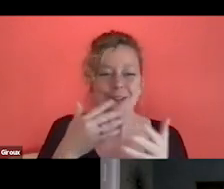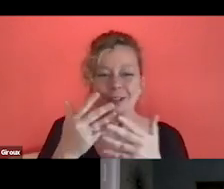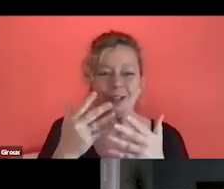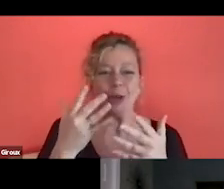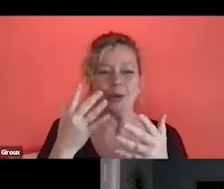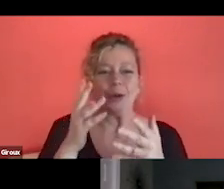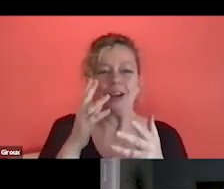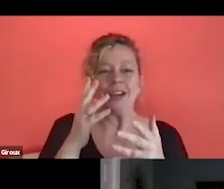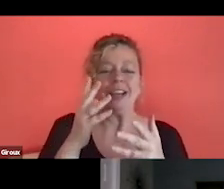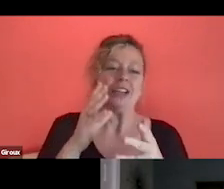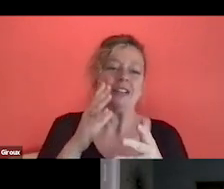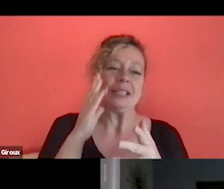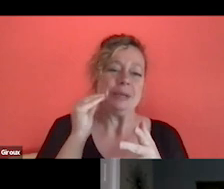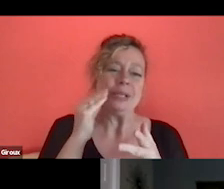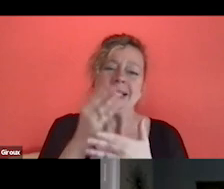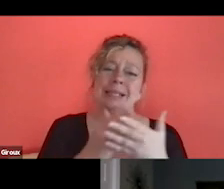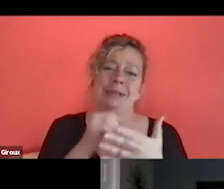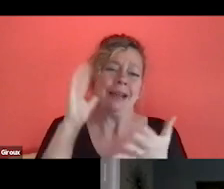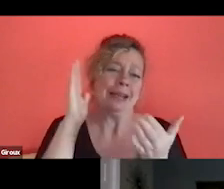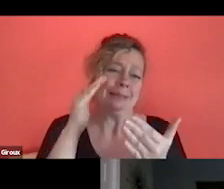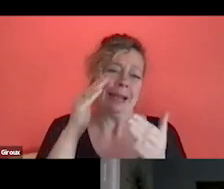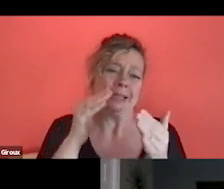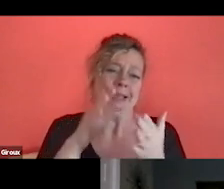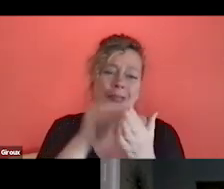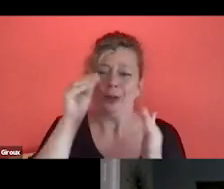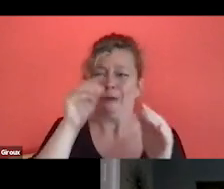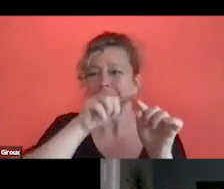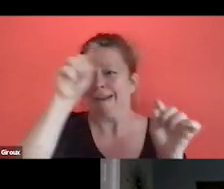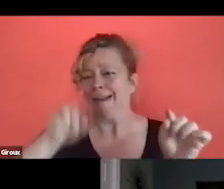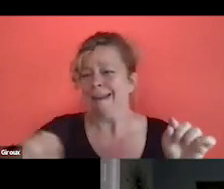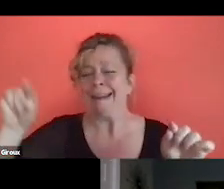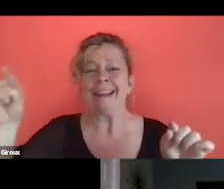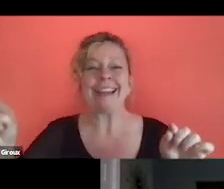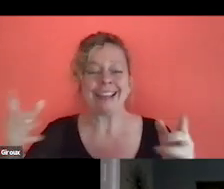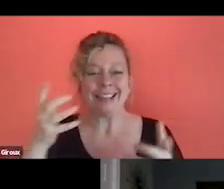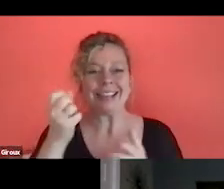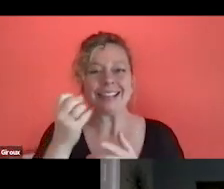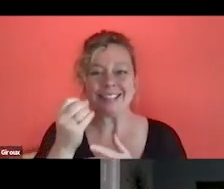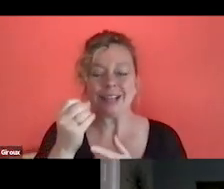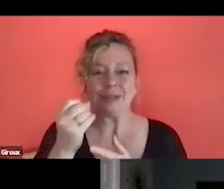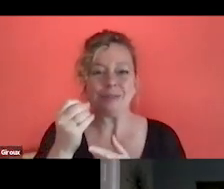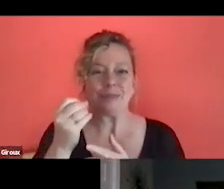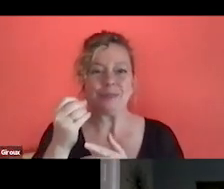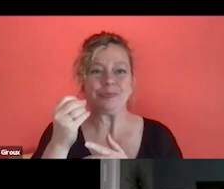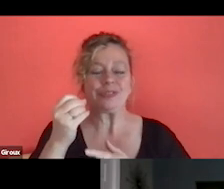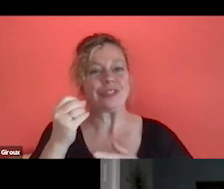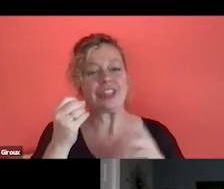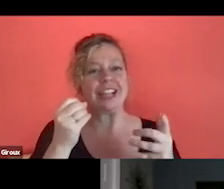Y realmente aprendí mucho de ustedes. Vamos a, ¡Ups! Hablando de tecnologías, enmudecí mi micrófono.